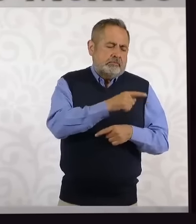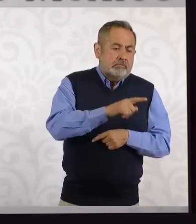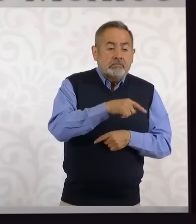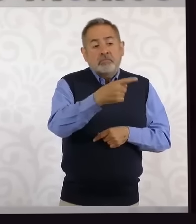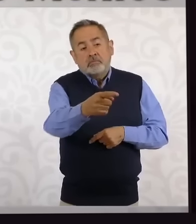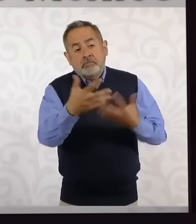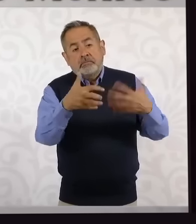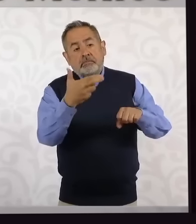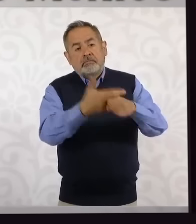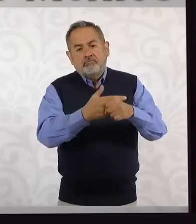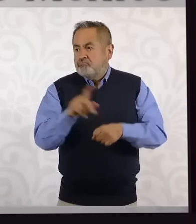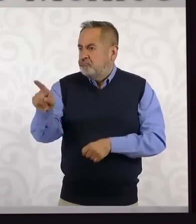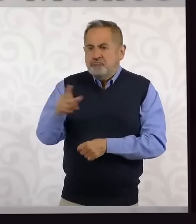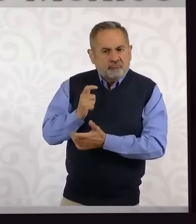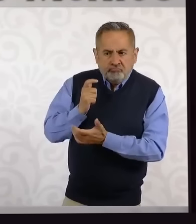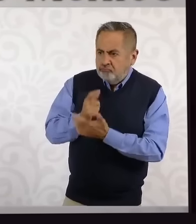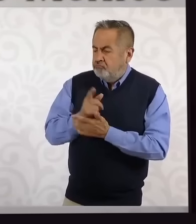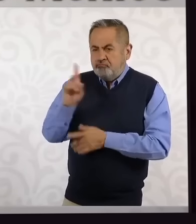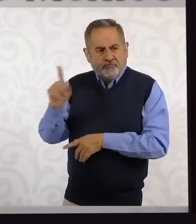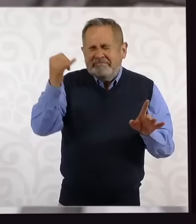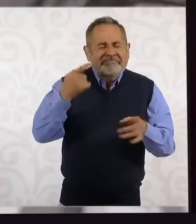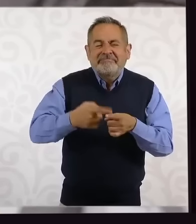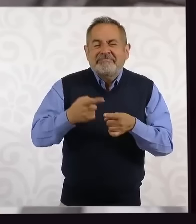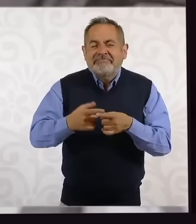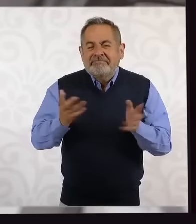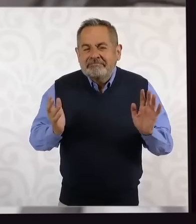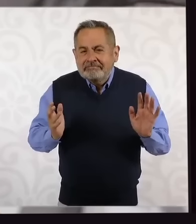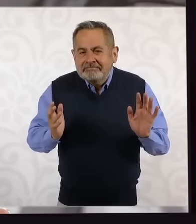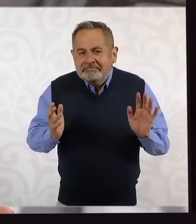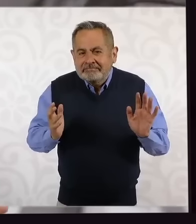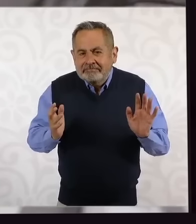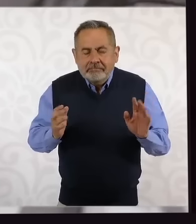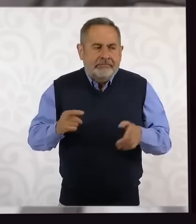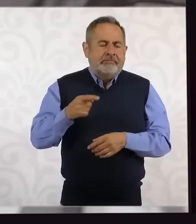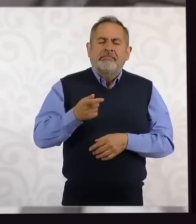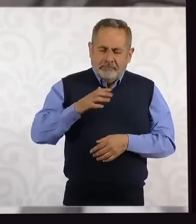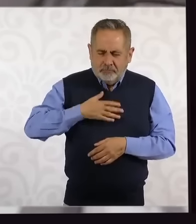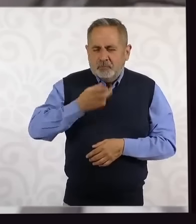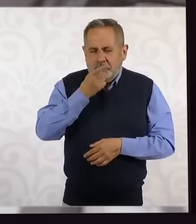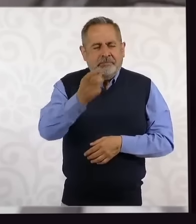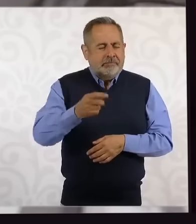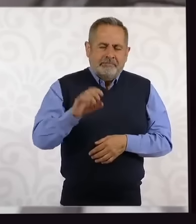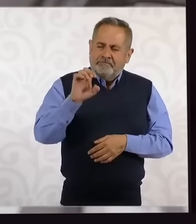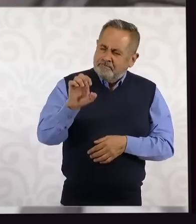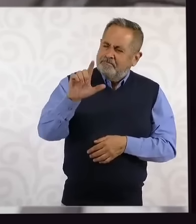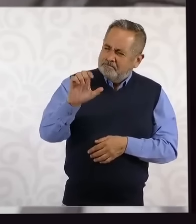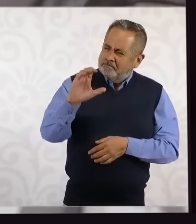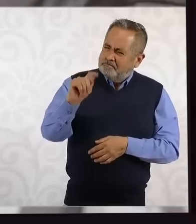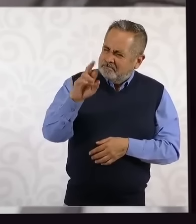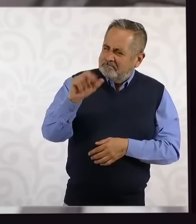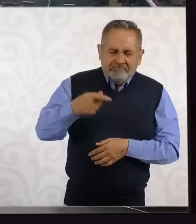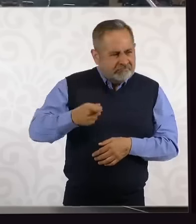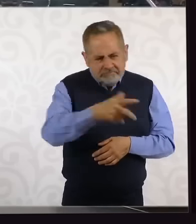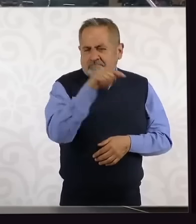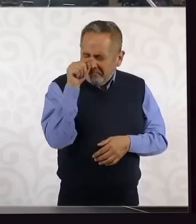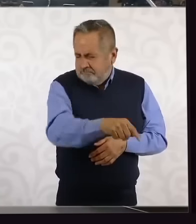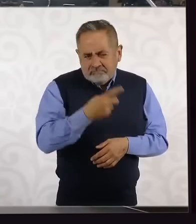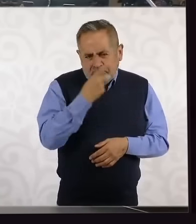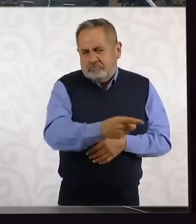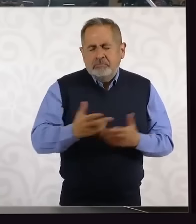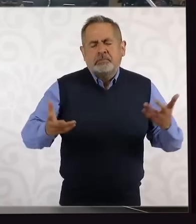amenazan prácticamente a quien tiene un Electra, yo lo voy a decir, otras,